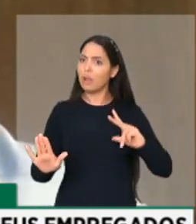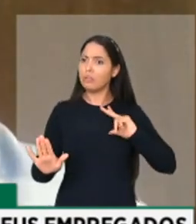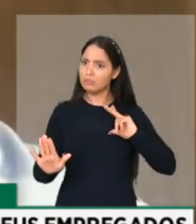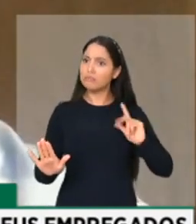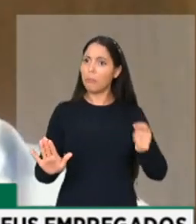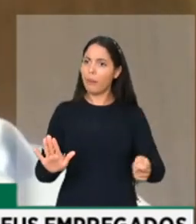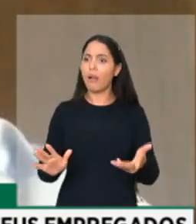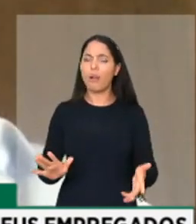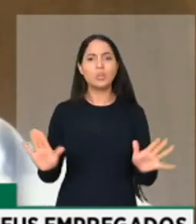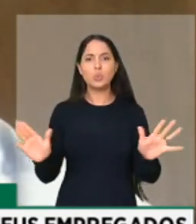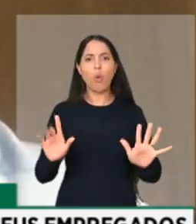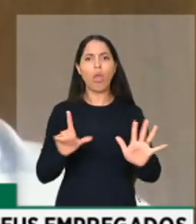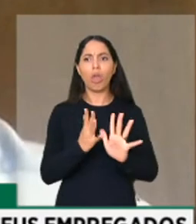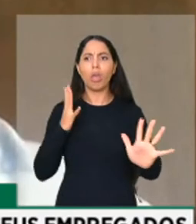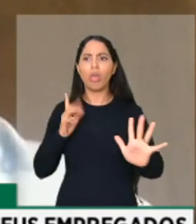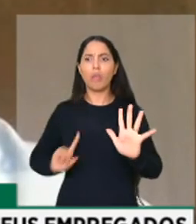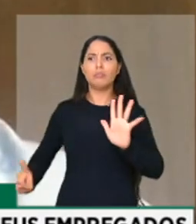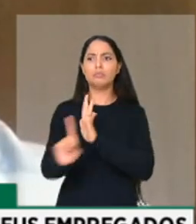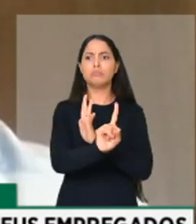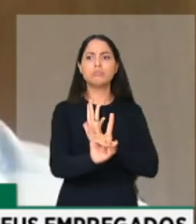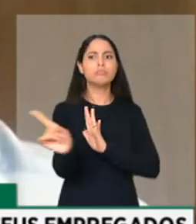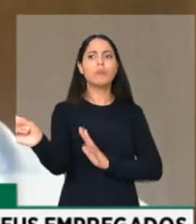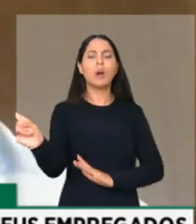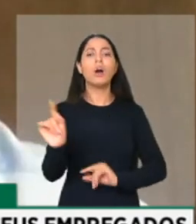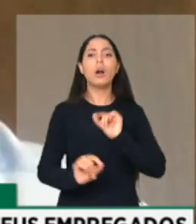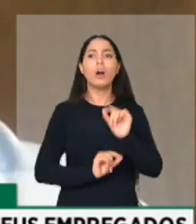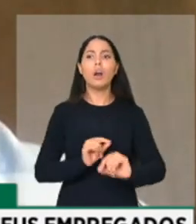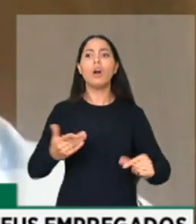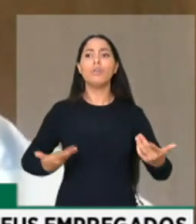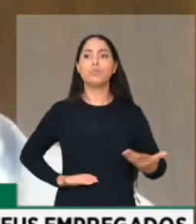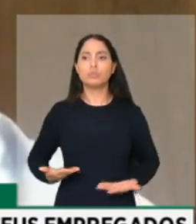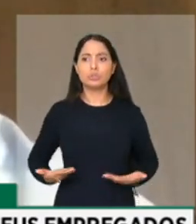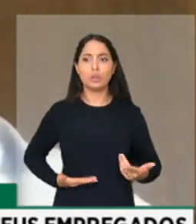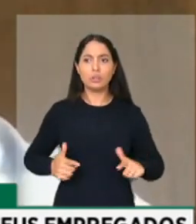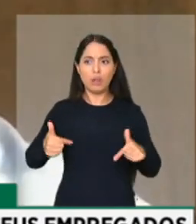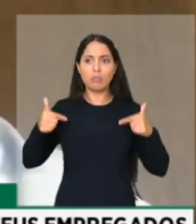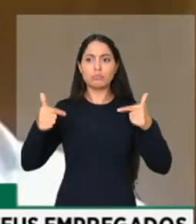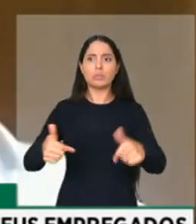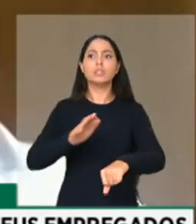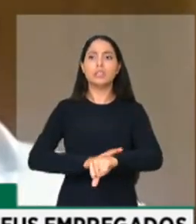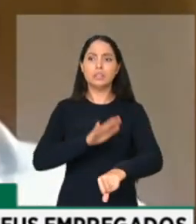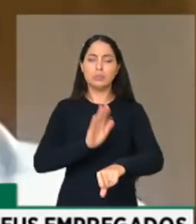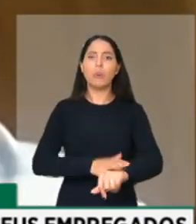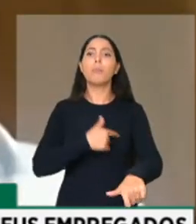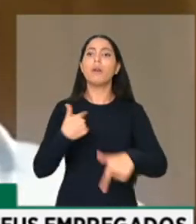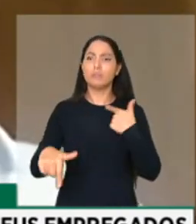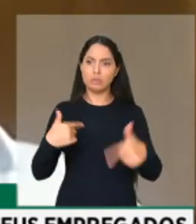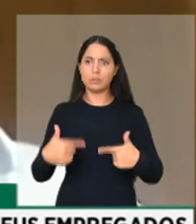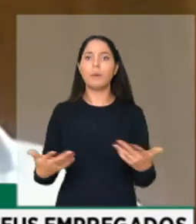FURA-FILA, É... SIMPLESMENTE VACINAR OS FUNCIONÁRIOS QUE ESTÃO NA LINHA DE FRENTE, NESSE MOMENTO DA PANDEMIA. O PL ORIENTA SIM, SENHOR